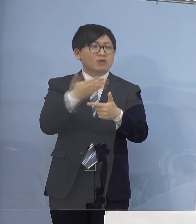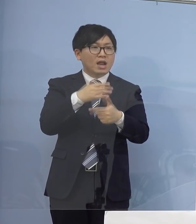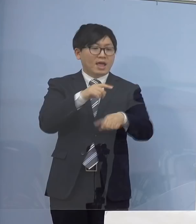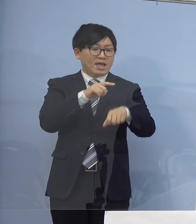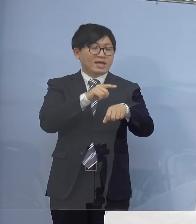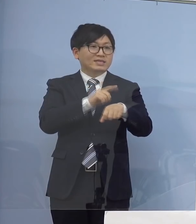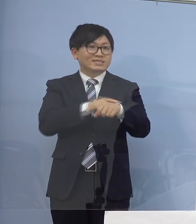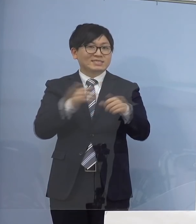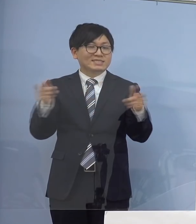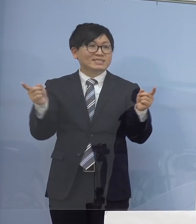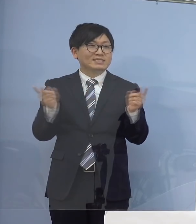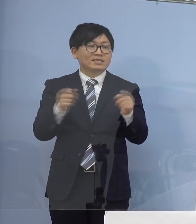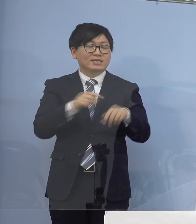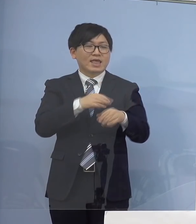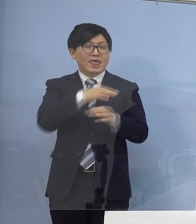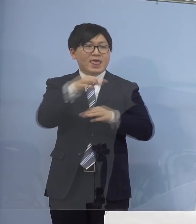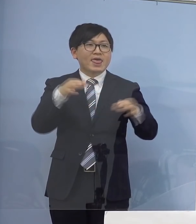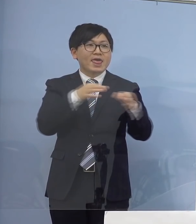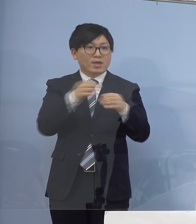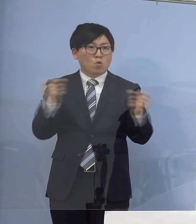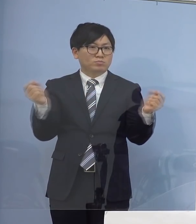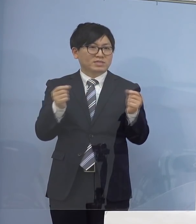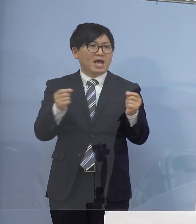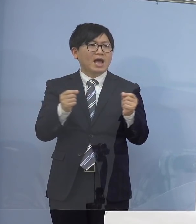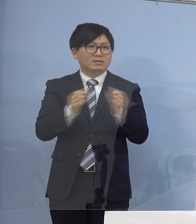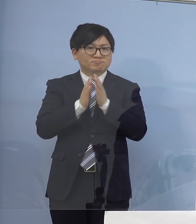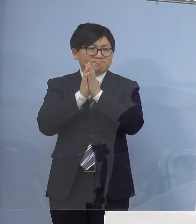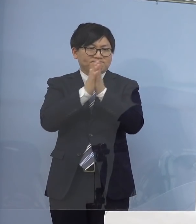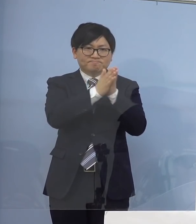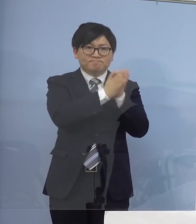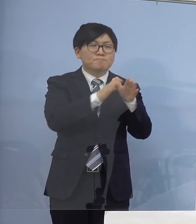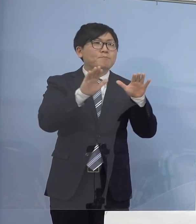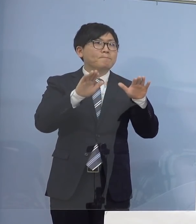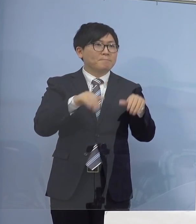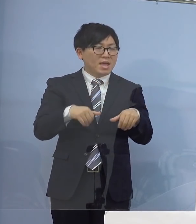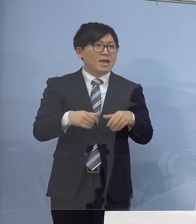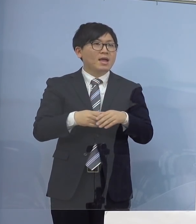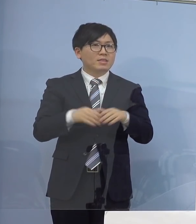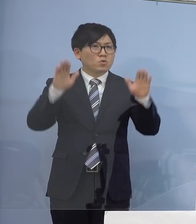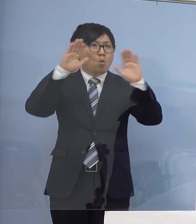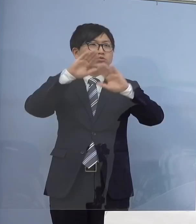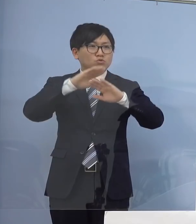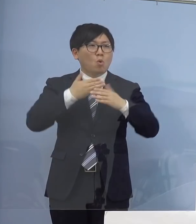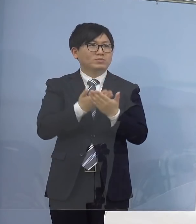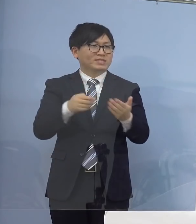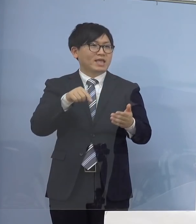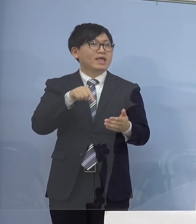特に夜の街ということで 21時以降営業をしていたところに21時までにしてくれと